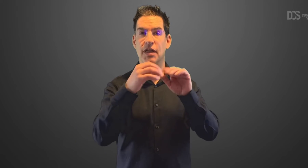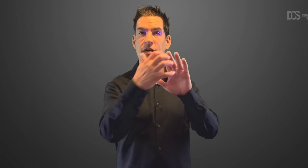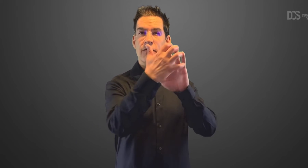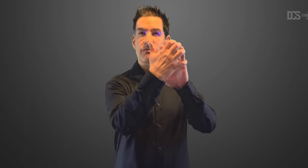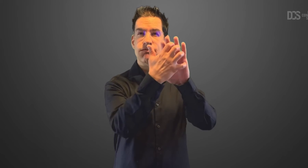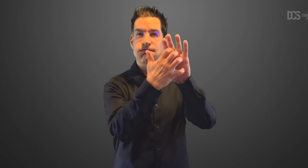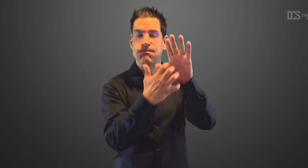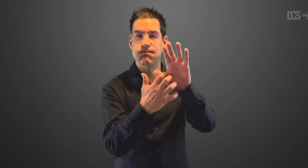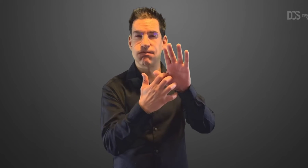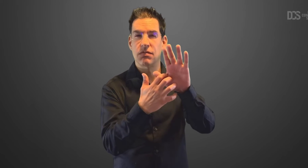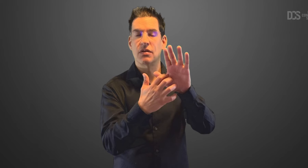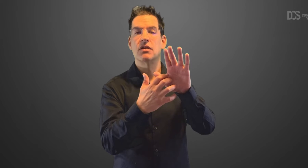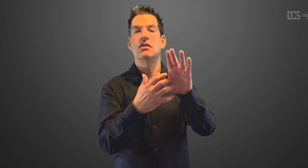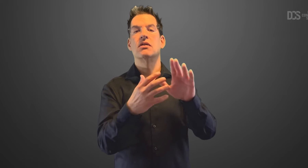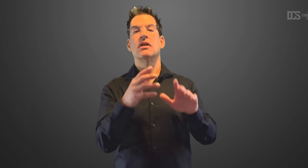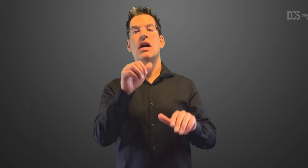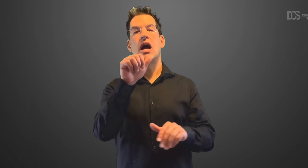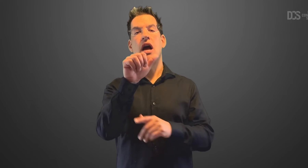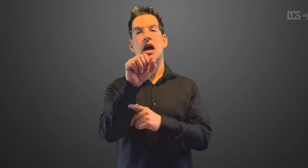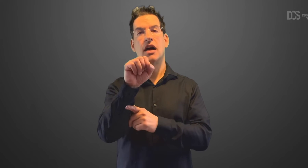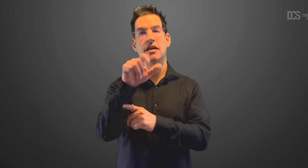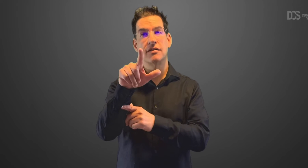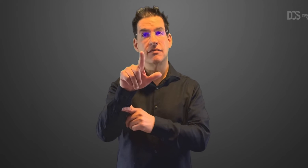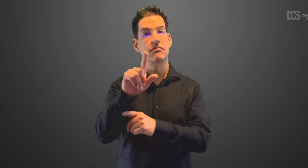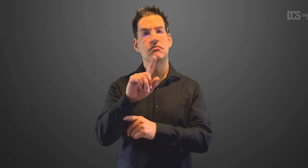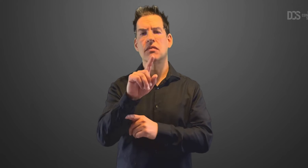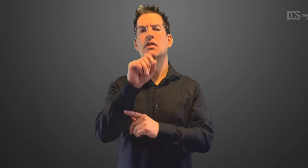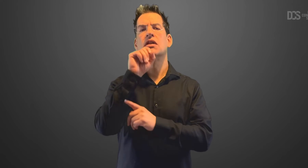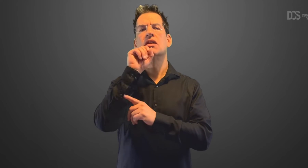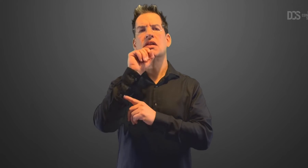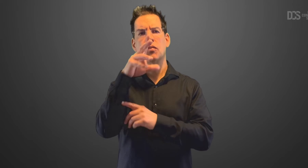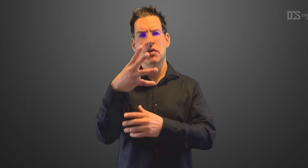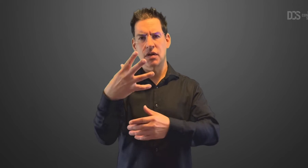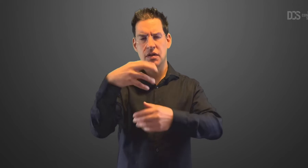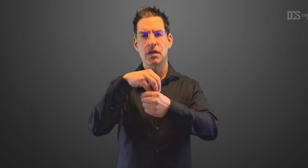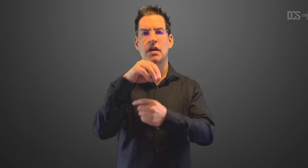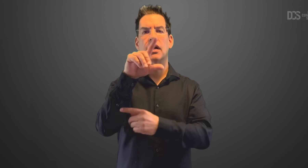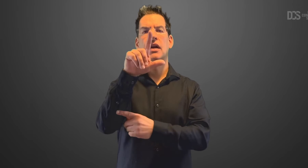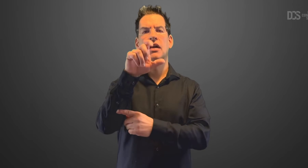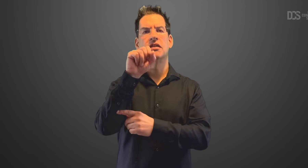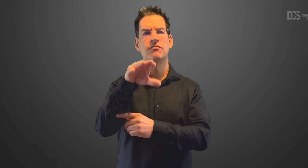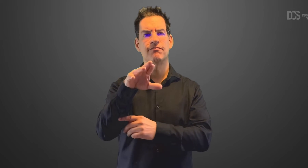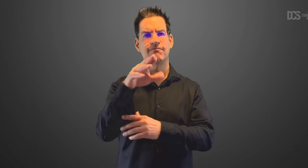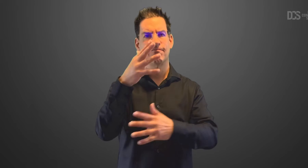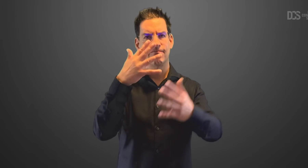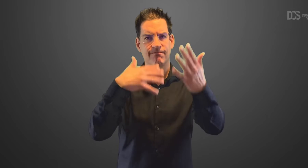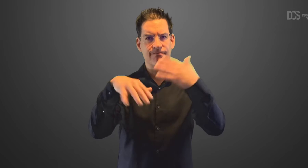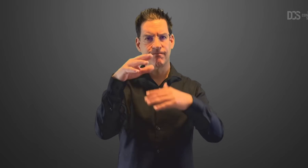Nuestros comunicados, que además de incluir ASL, también contemplan vídeos de LSM.